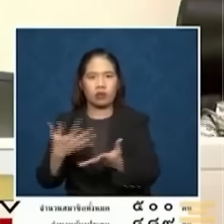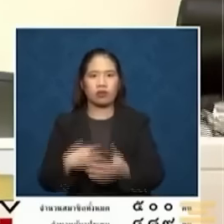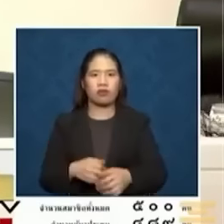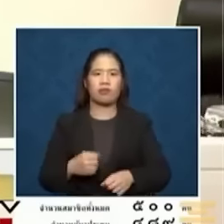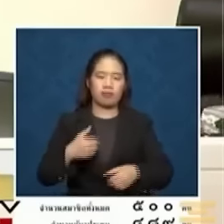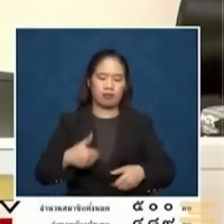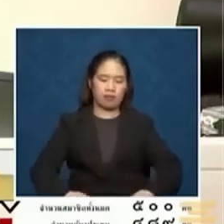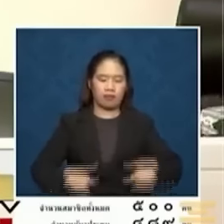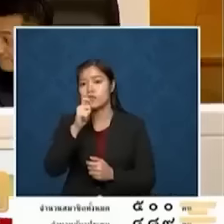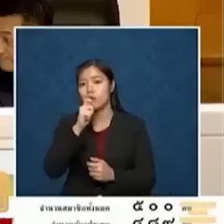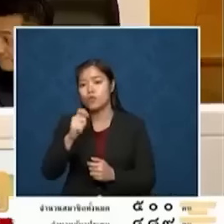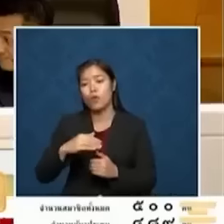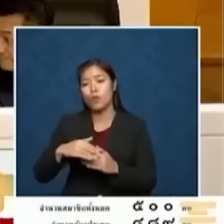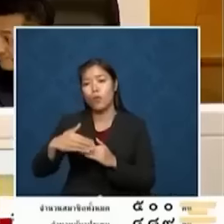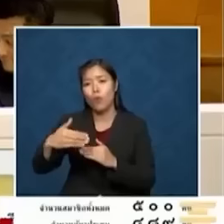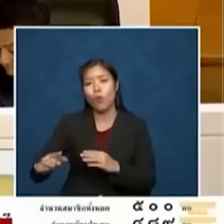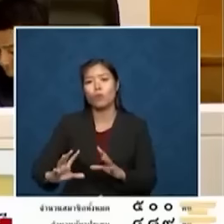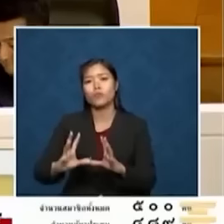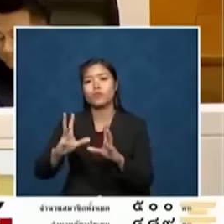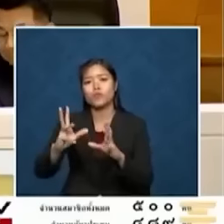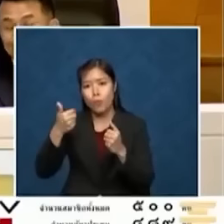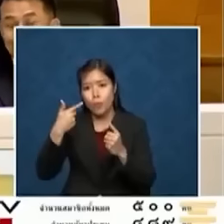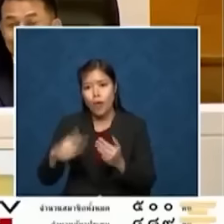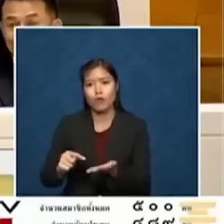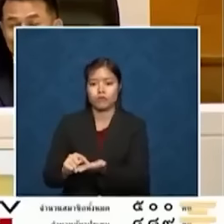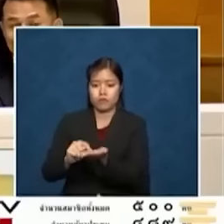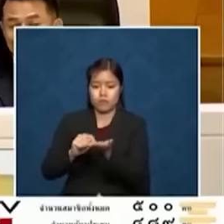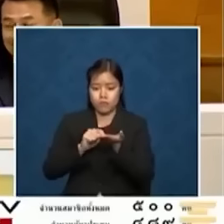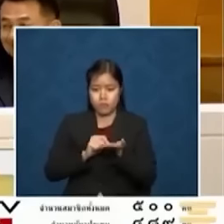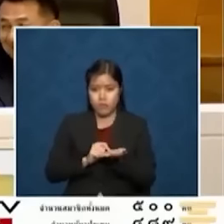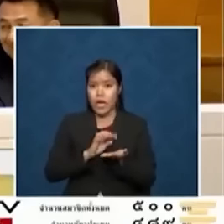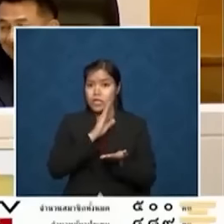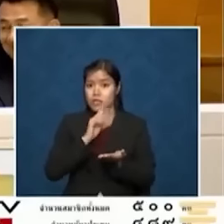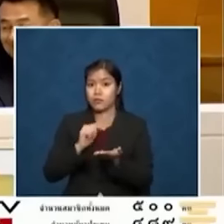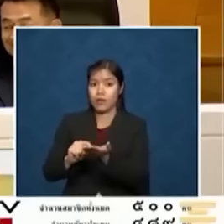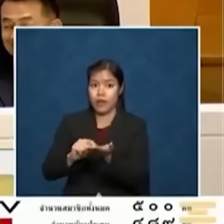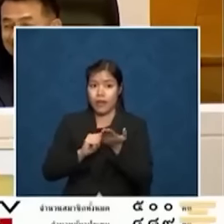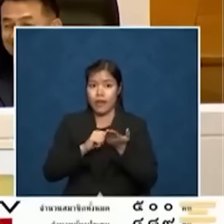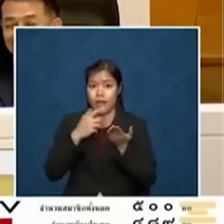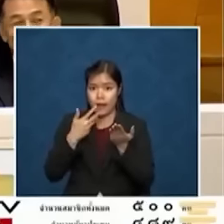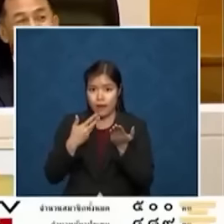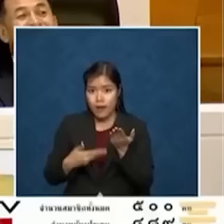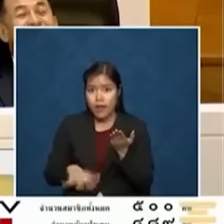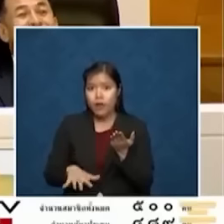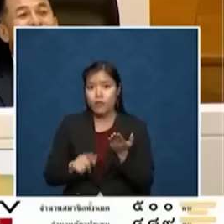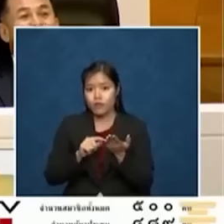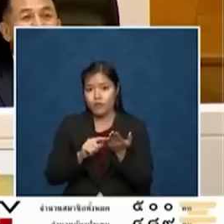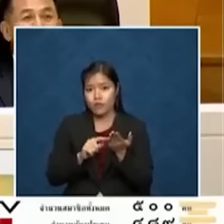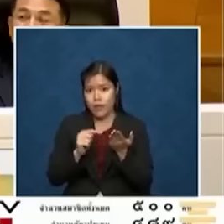มั้ยค่ะก็กลัวก้าวไกไงก็เลยตัดงบแล้วมา วันนี้บอกจะเอาเห่มั้ส่วนท่านรัฐมนตรี